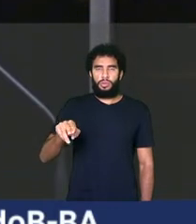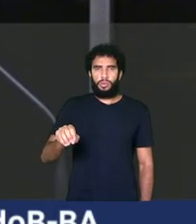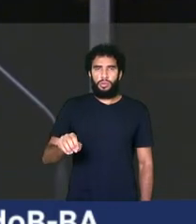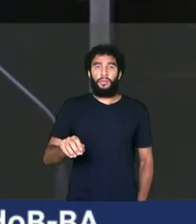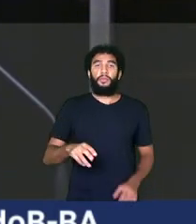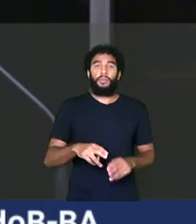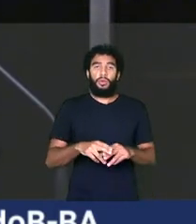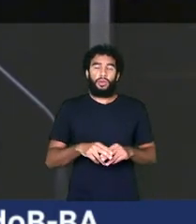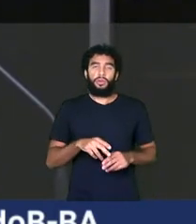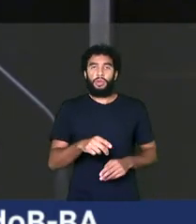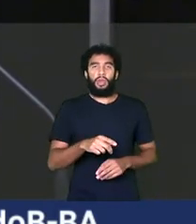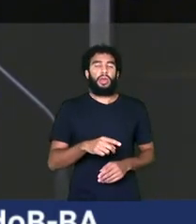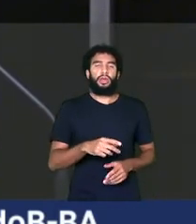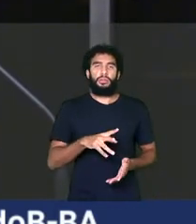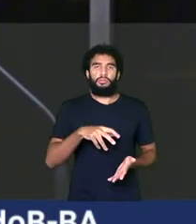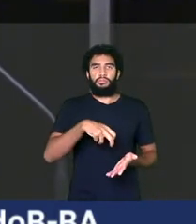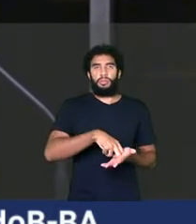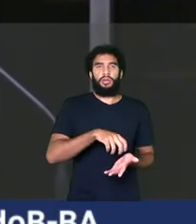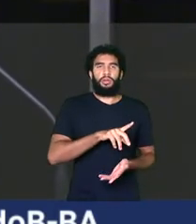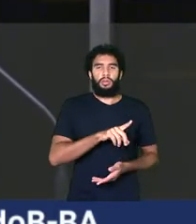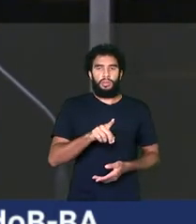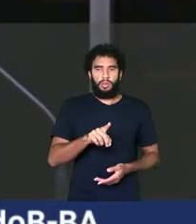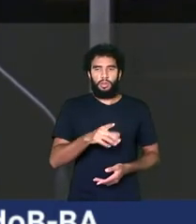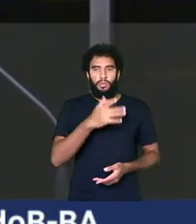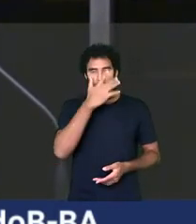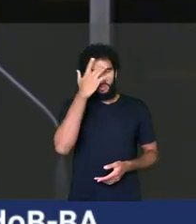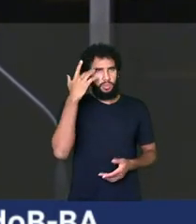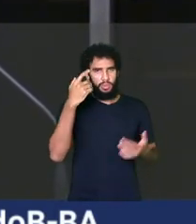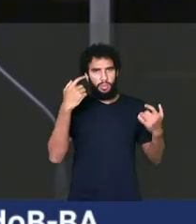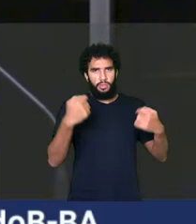NÃO É POSSÍVEL PUNIR NEM A POPULAÇÃO BRASILEIRA QUE ESPERA E PRECISA DESSA ASSISTÊNCIA. MUITO OBRIGADA,